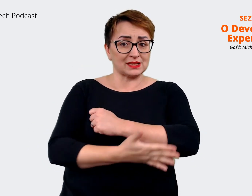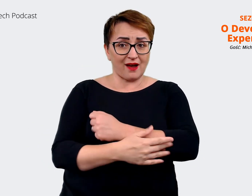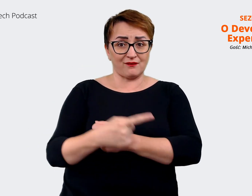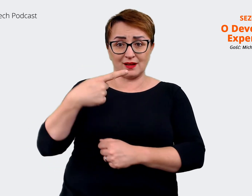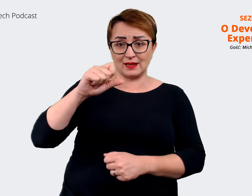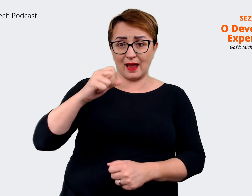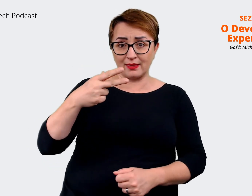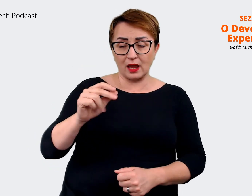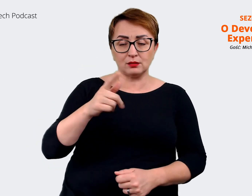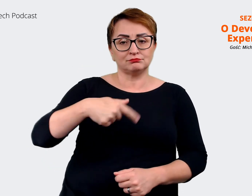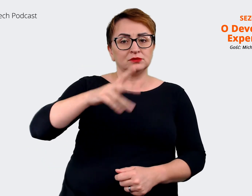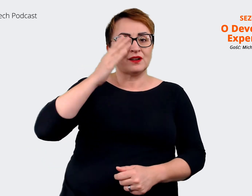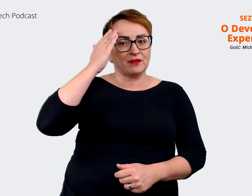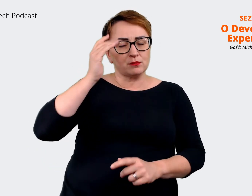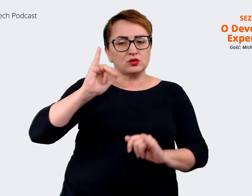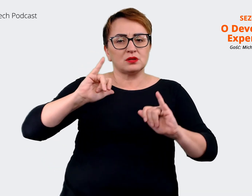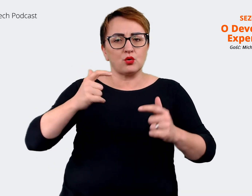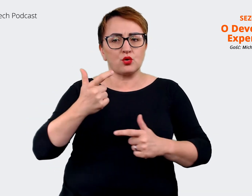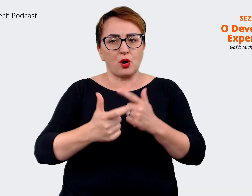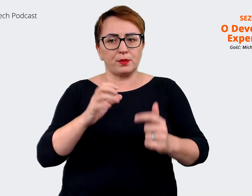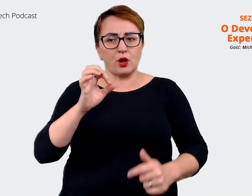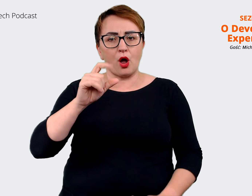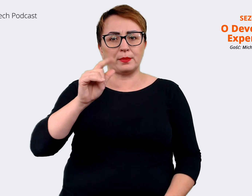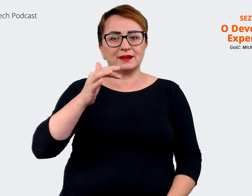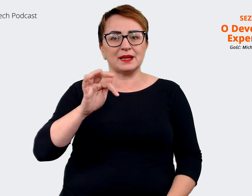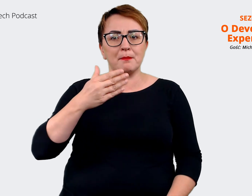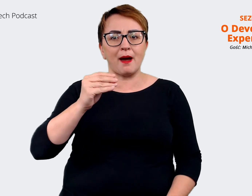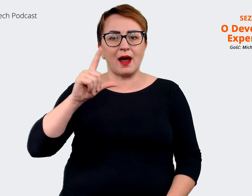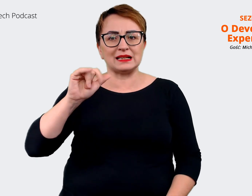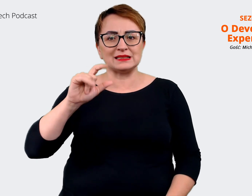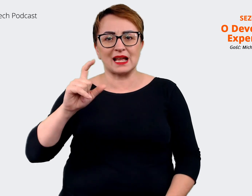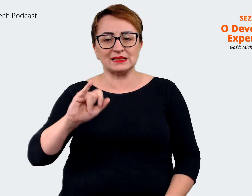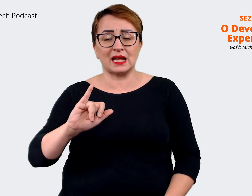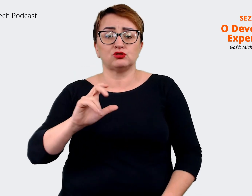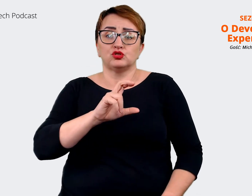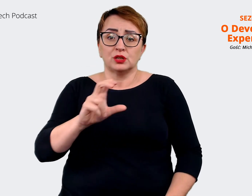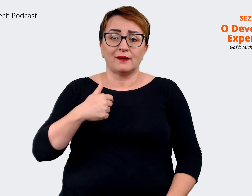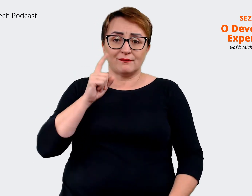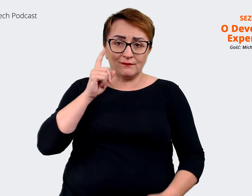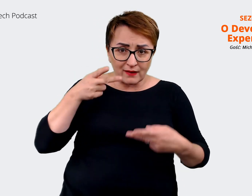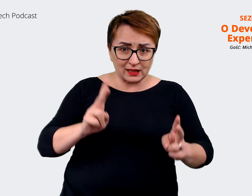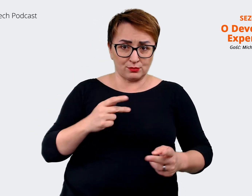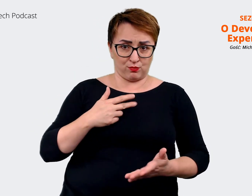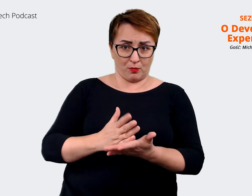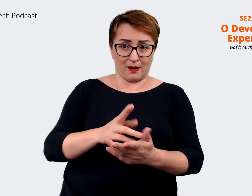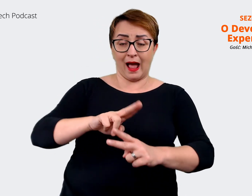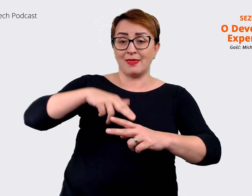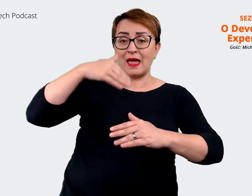gdzie co zoptymalizować i czy pomagamy. I koniec końców tak jakby składając po pierwsze feedback od